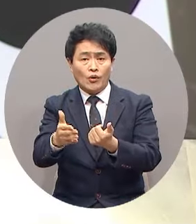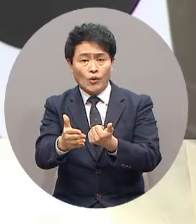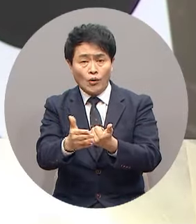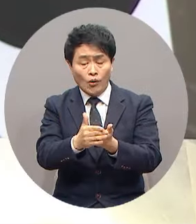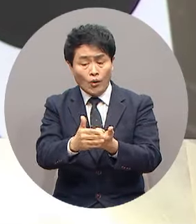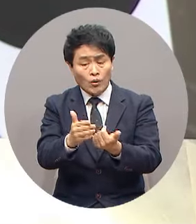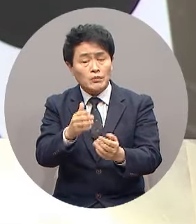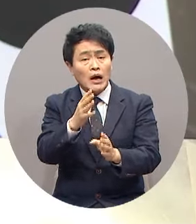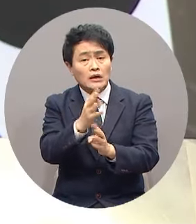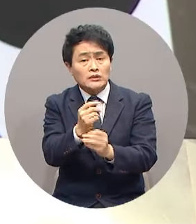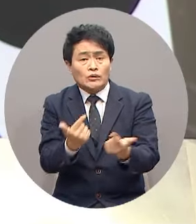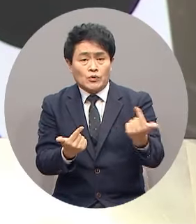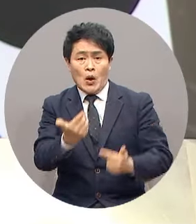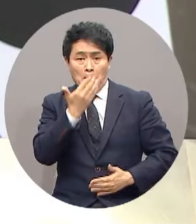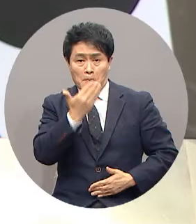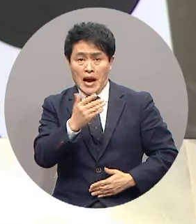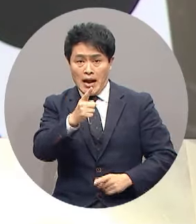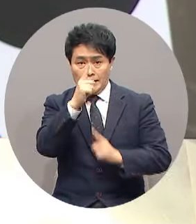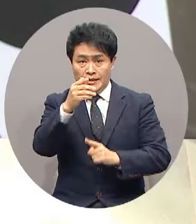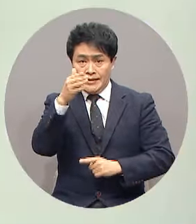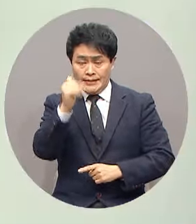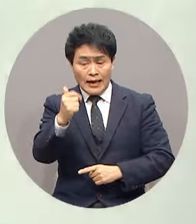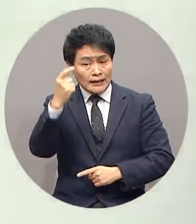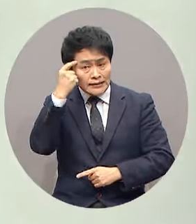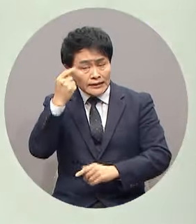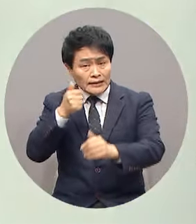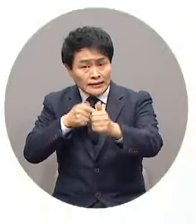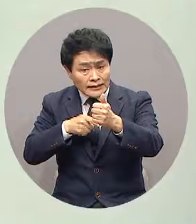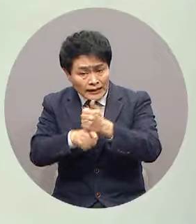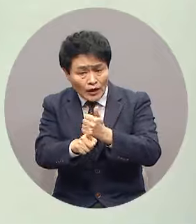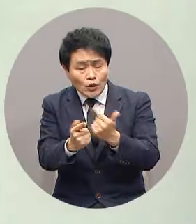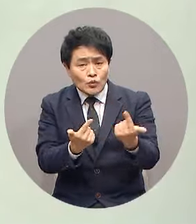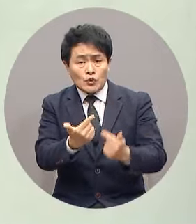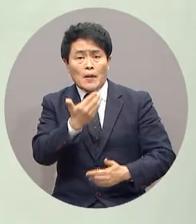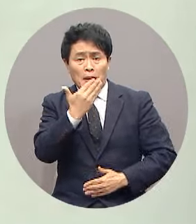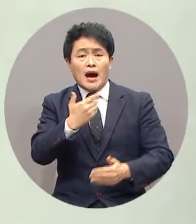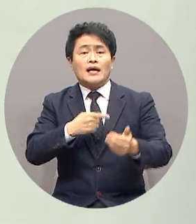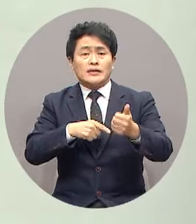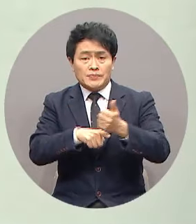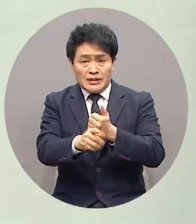때문에 일정 조정이 가능합니다.